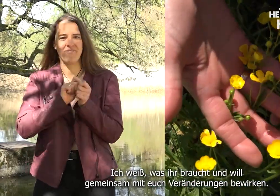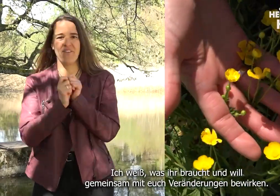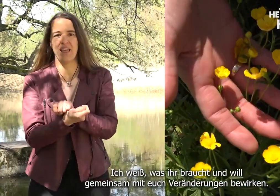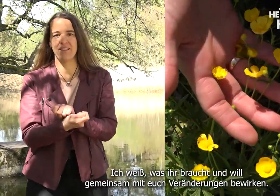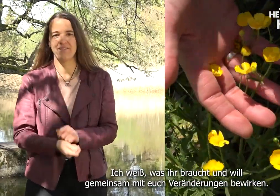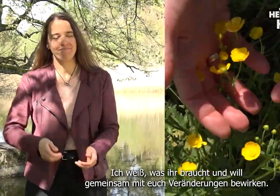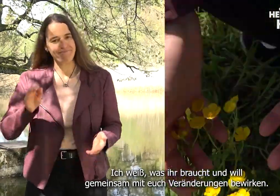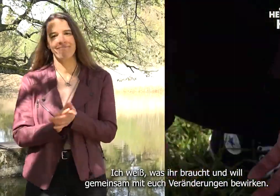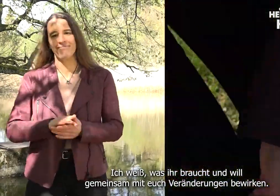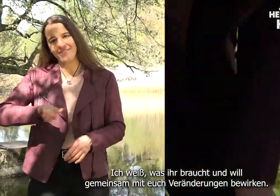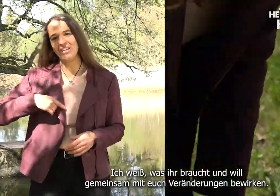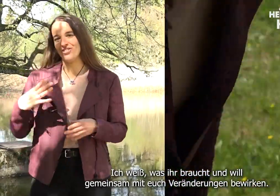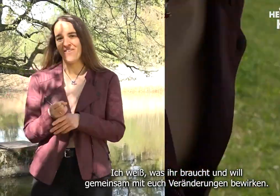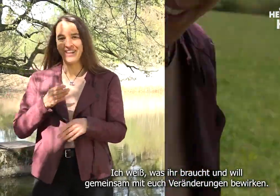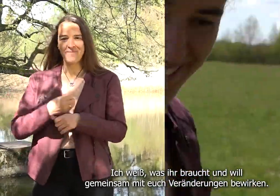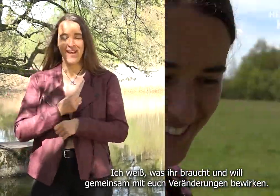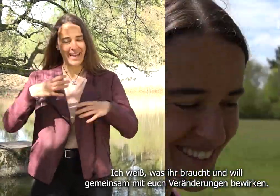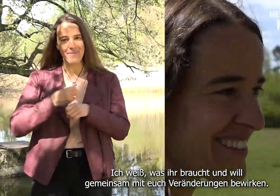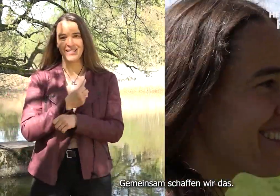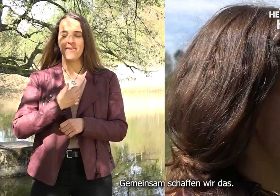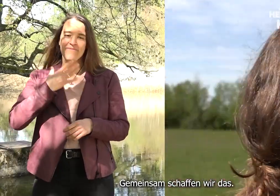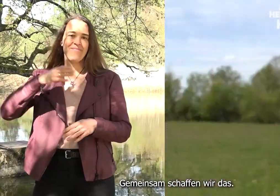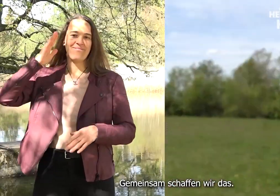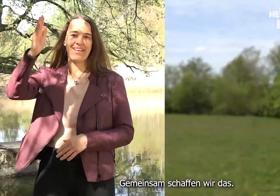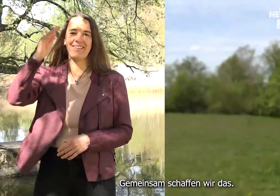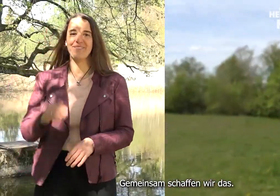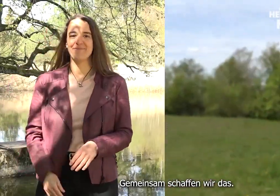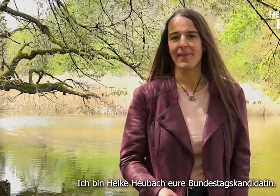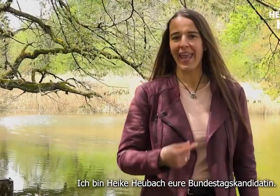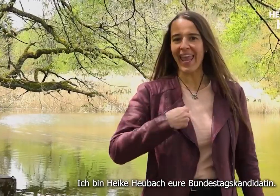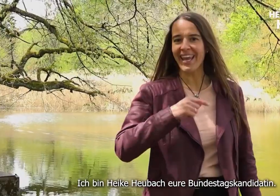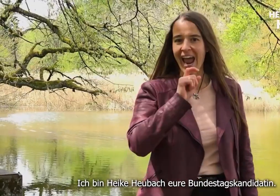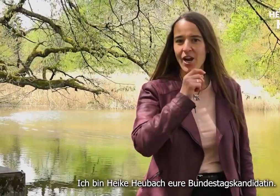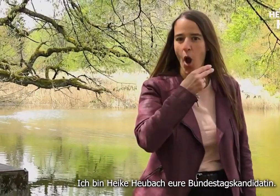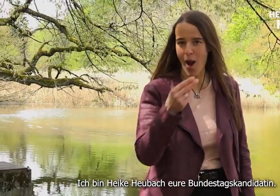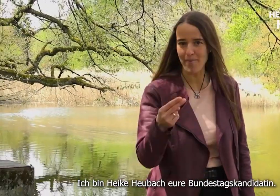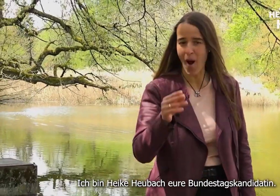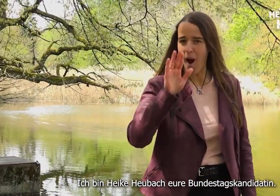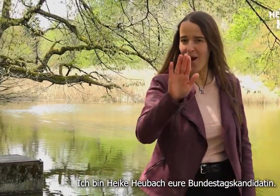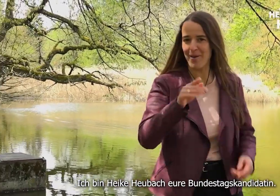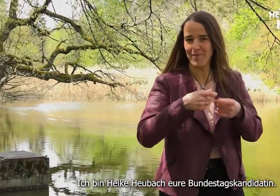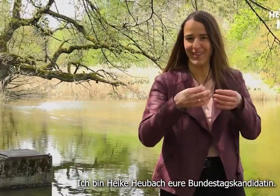braucht und wird gemeinsam mit euch veränderungen bedürfen gemeinsam